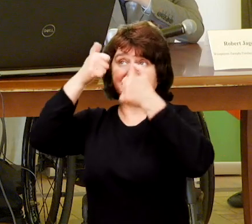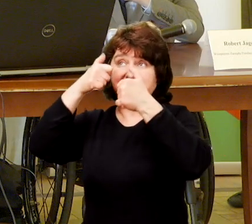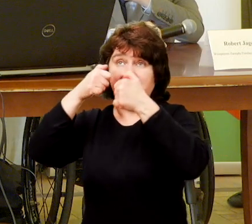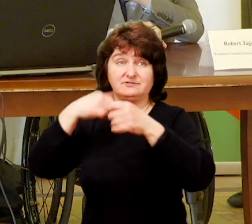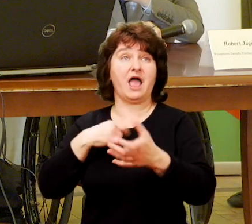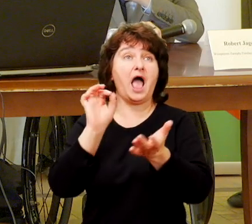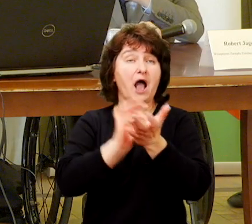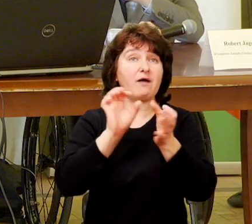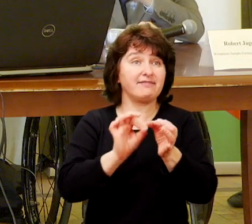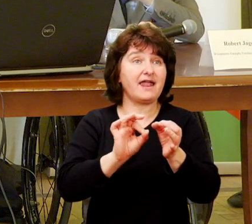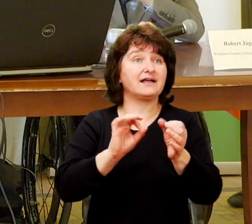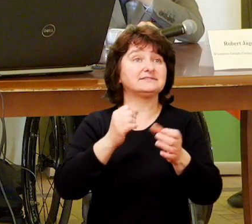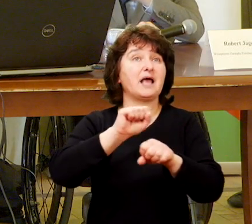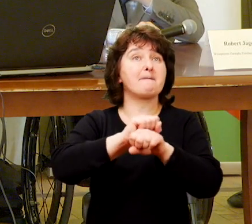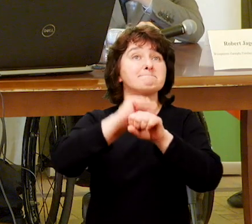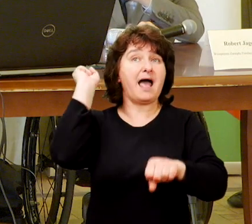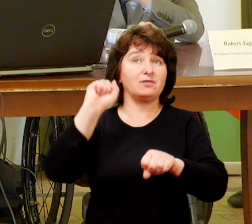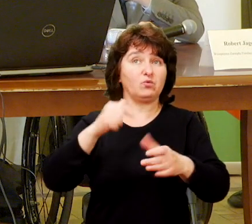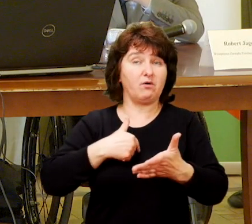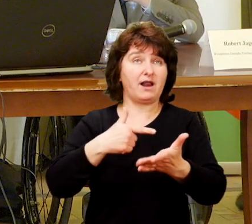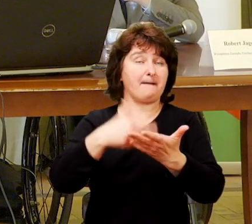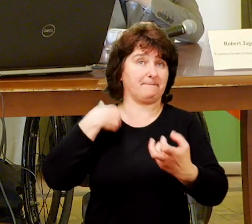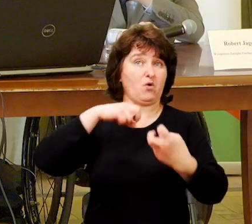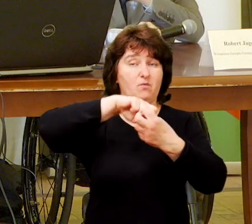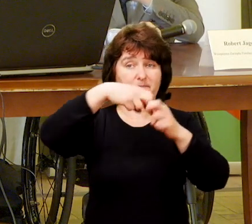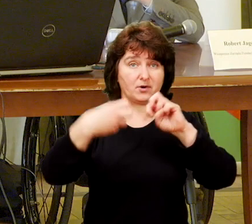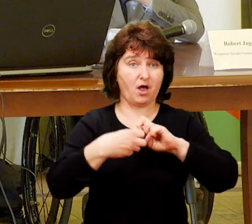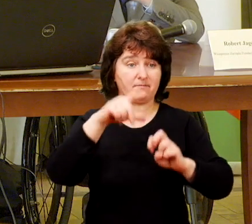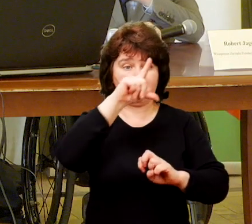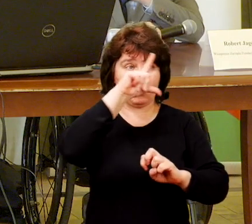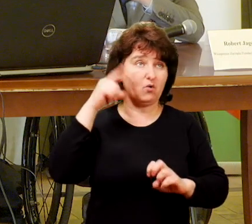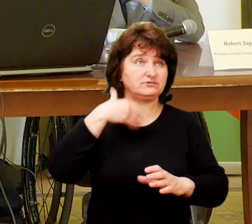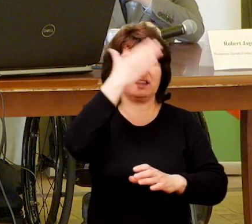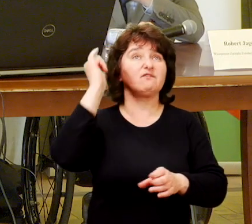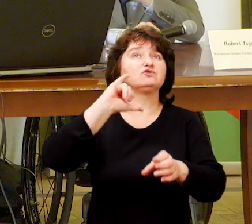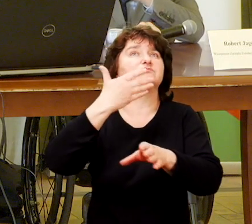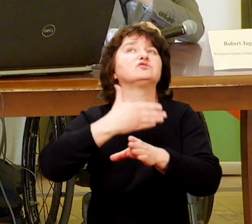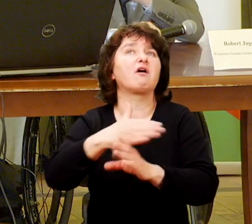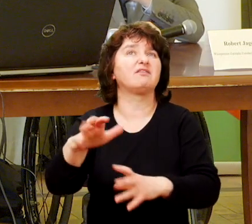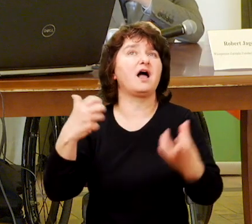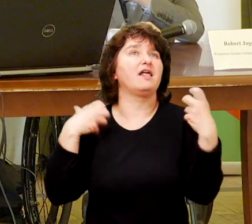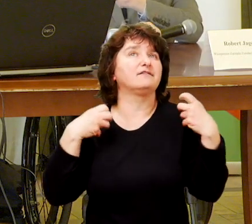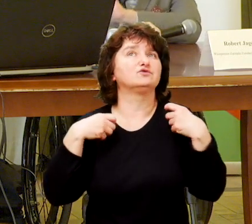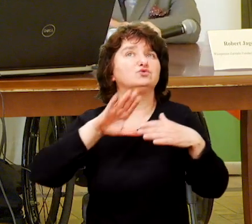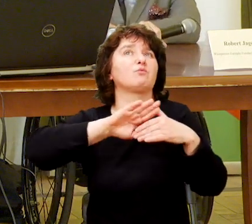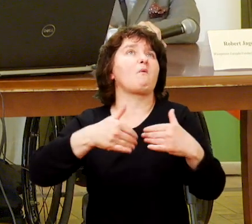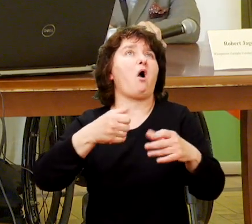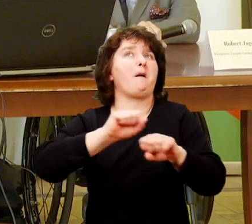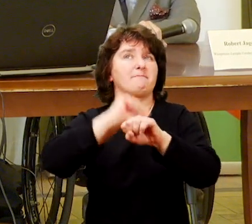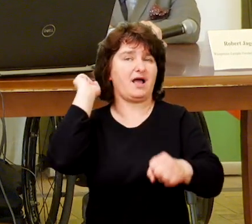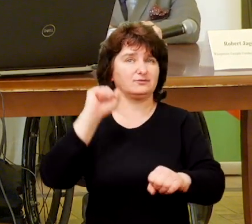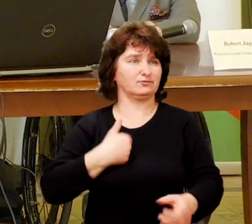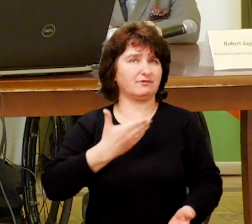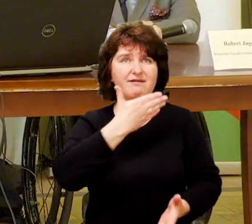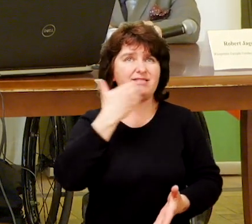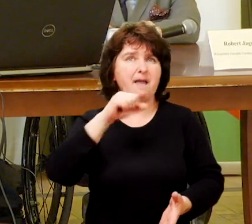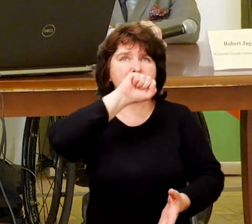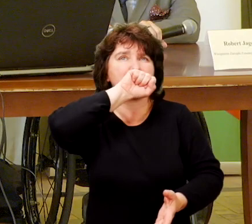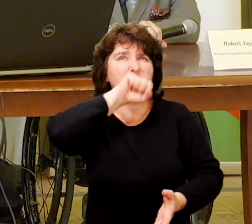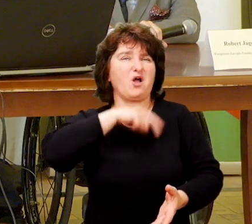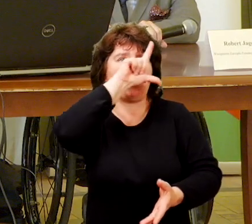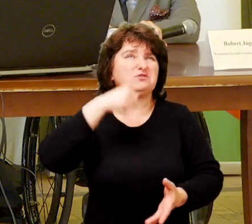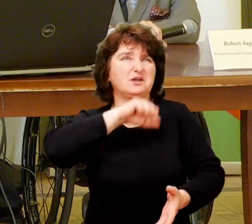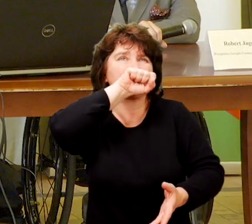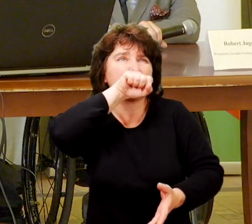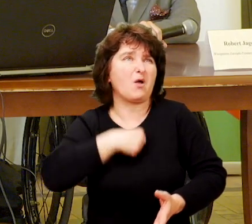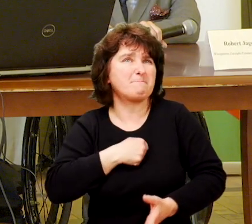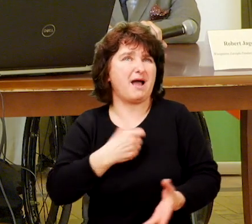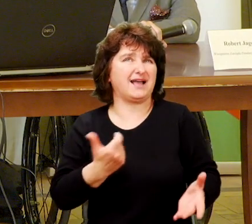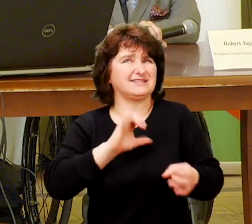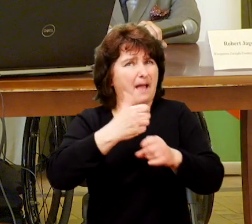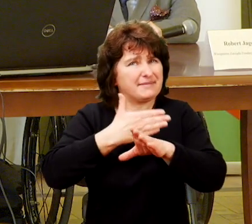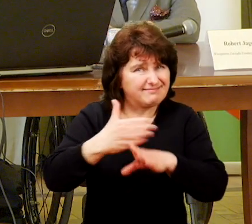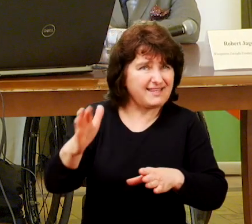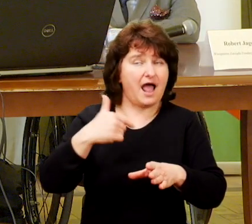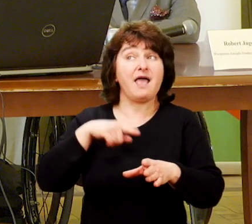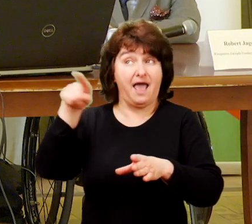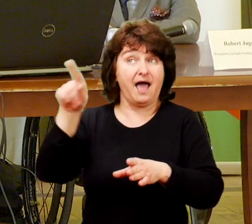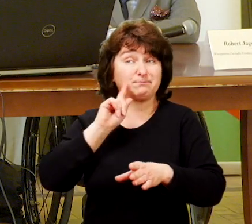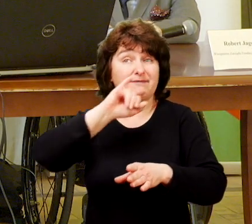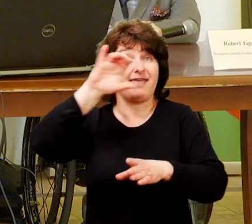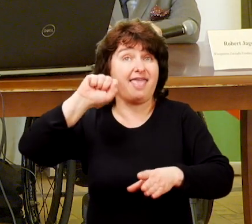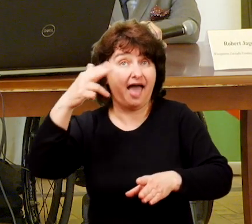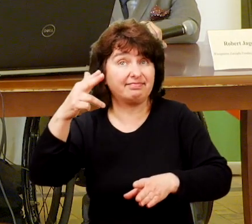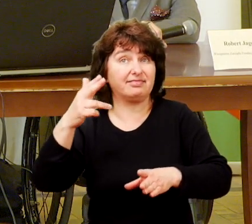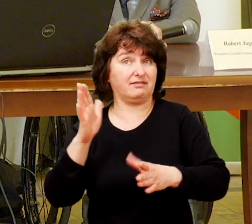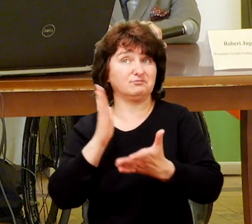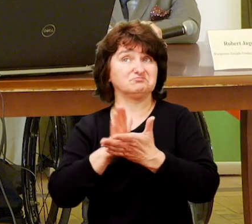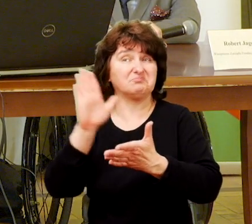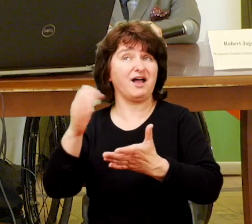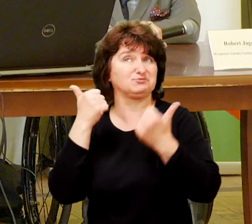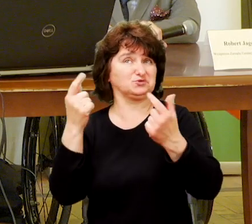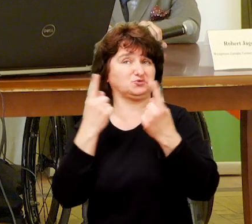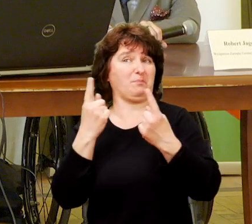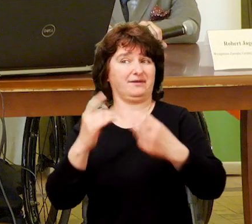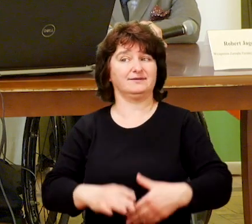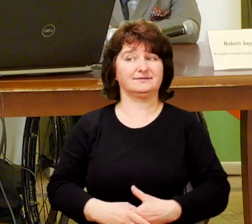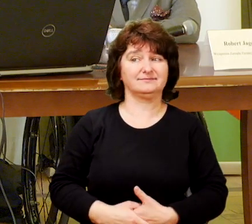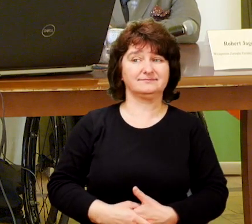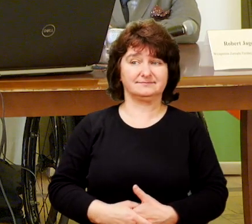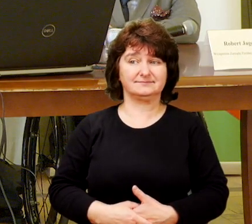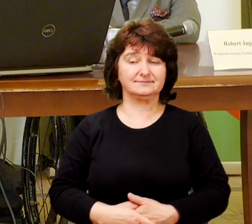To jest super, bo teraz jak zdawałam maturę, to był niesamowity problem bo ludzie nie widzą czym się mają zajmować potem, nie wiedzą co mają robić, nie mają swojej pasji, do której by podporządkowywali swoje życie, a Jasiu to wszystko już ma i to jest super.